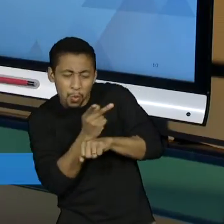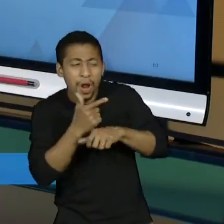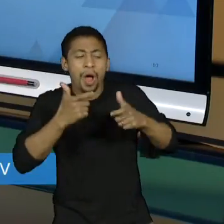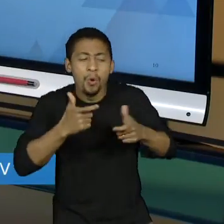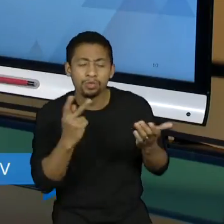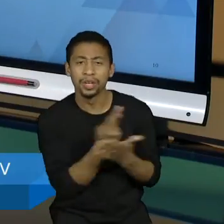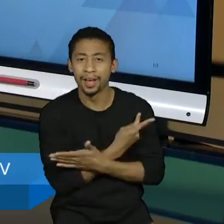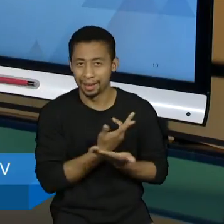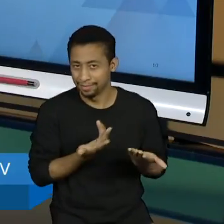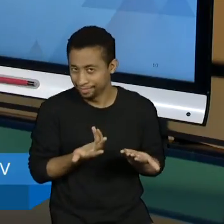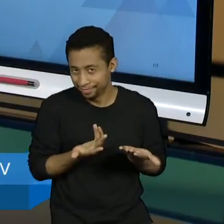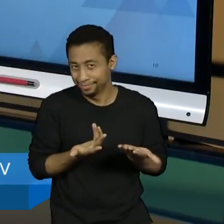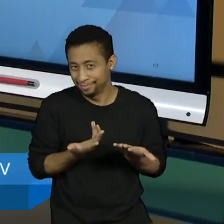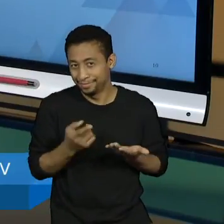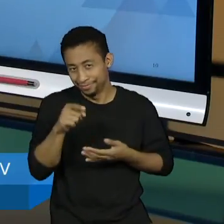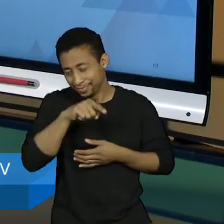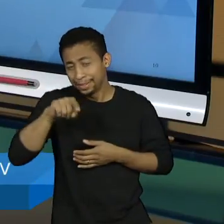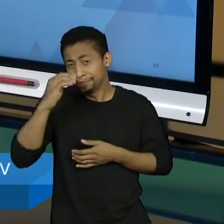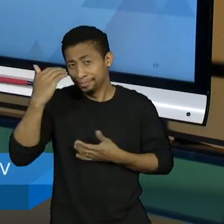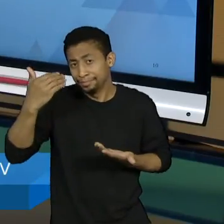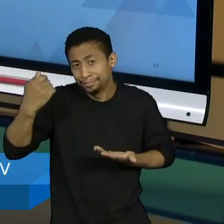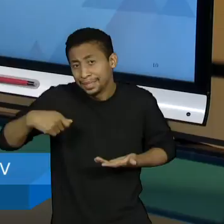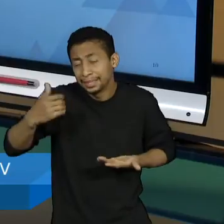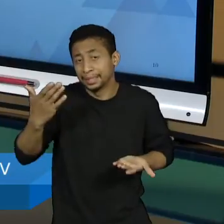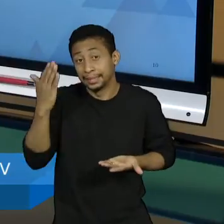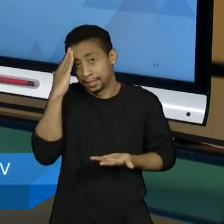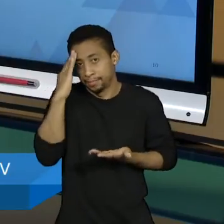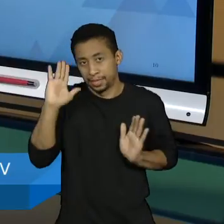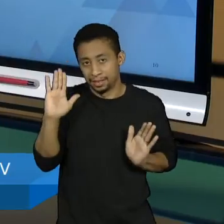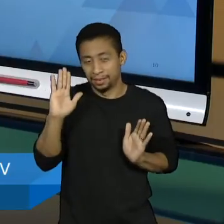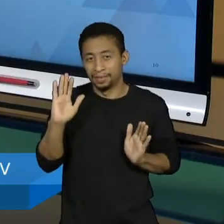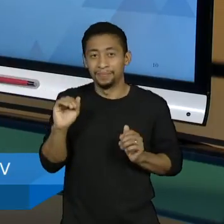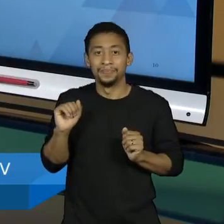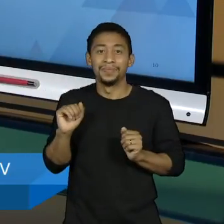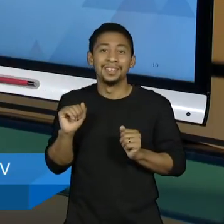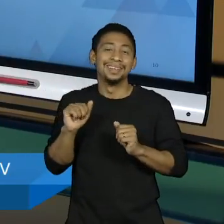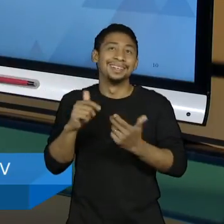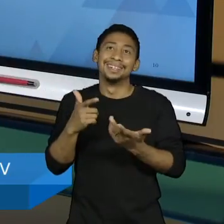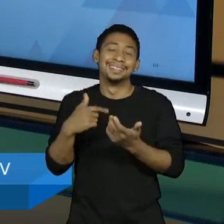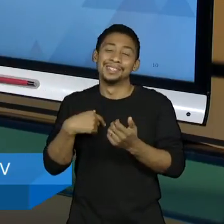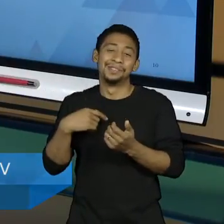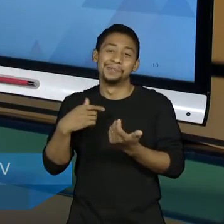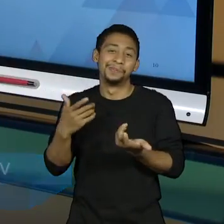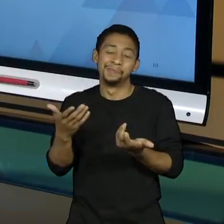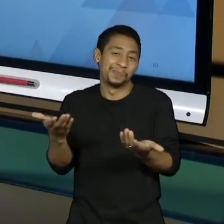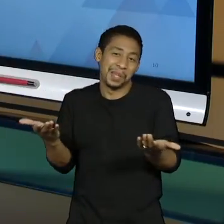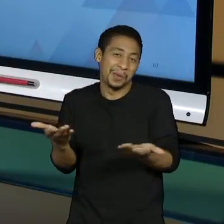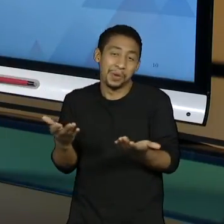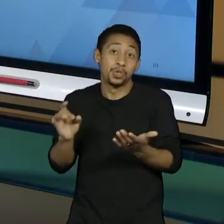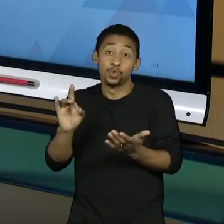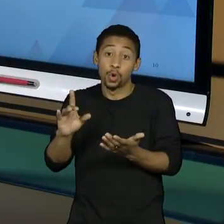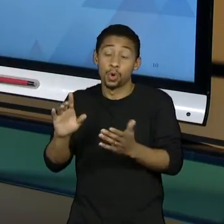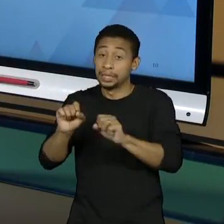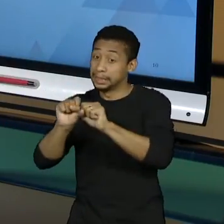OS ERROS QUE EU COMETI?", NÃO AGORA SÓ EM TERMOS DE ERROS DO SISTEMA, QUE JÁ FORAM RESOLVIDOS,